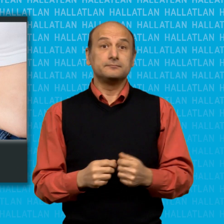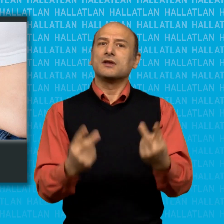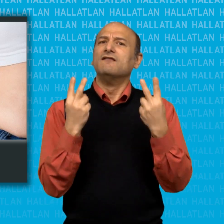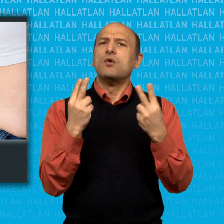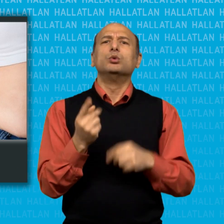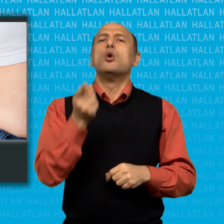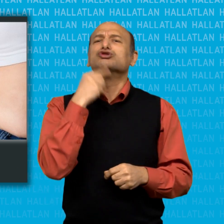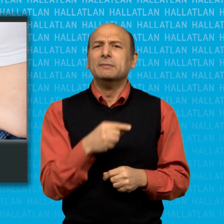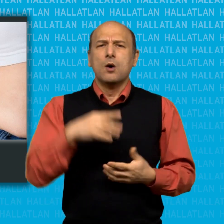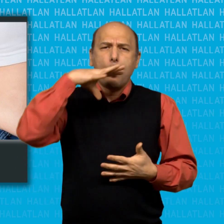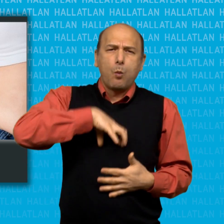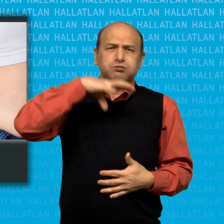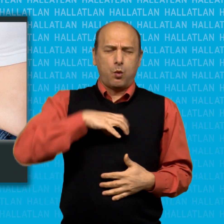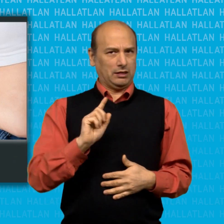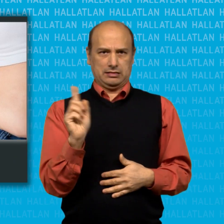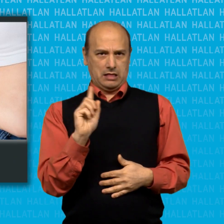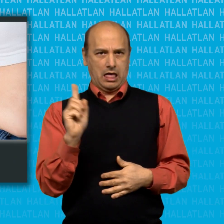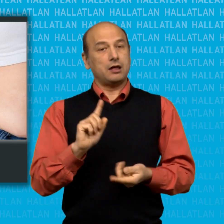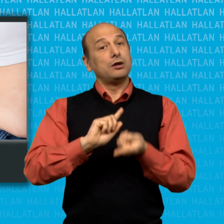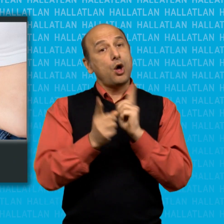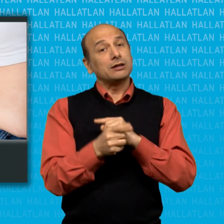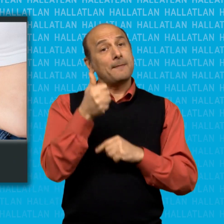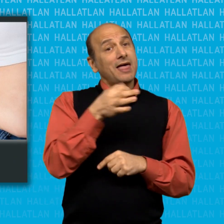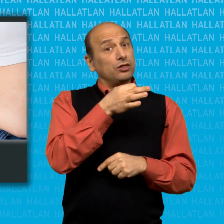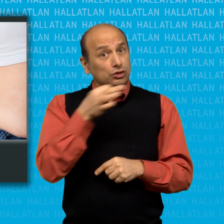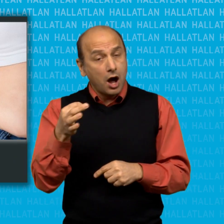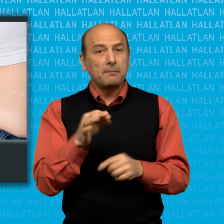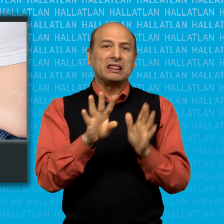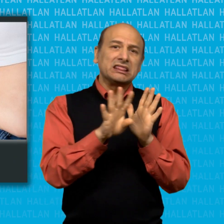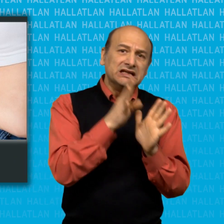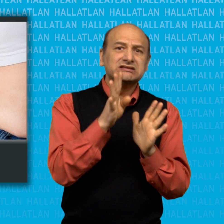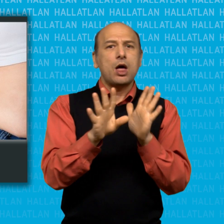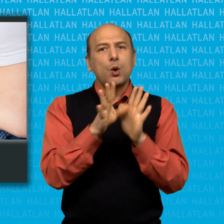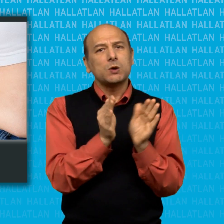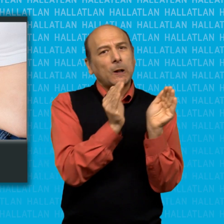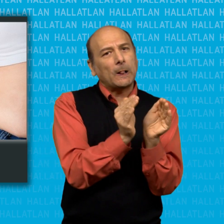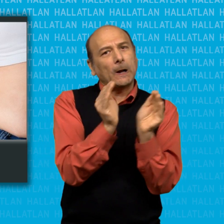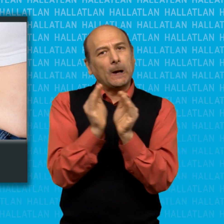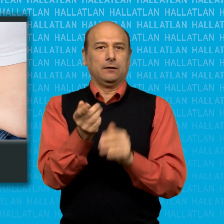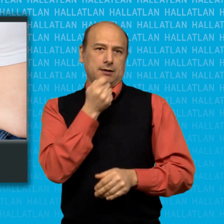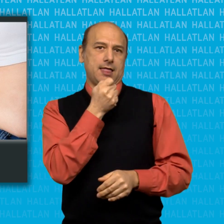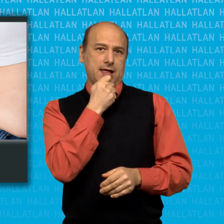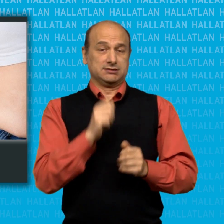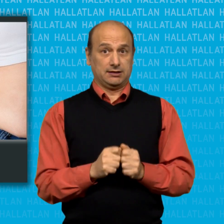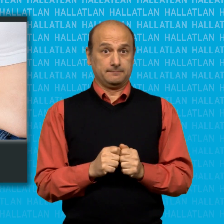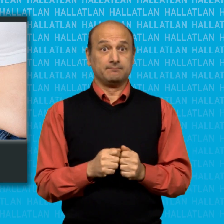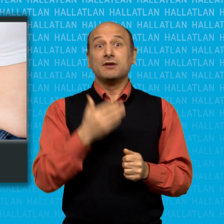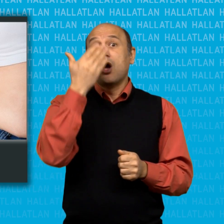Fontos a napi legalább négy-ötszöri étkezés.